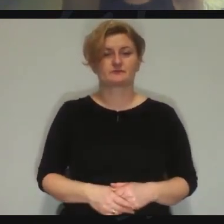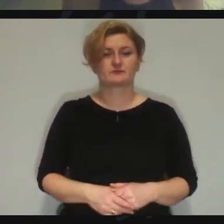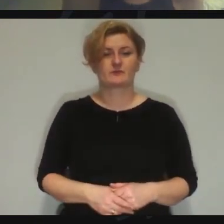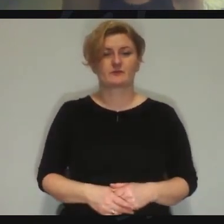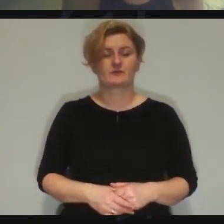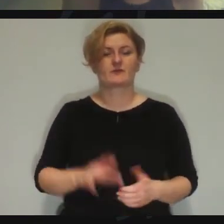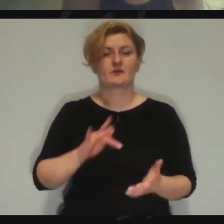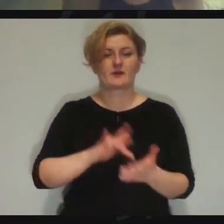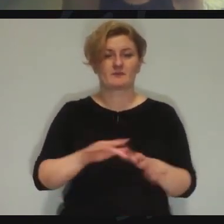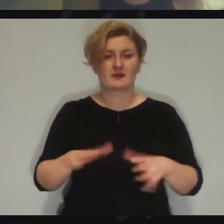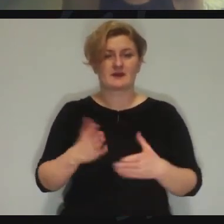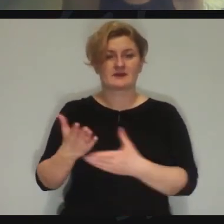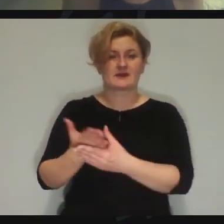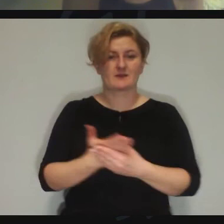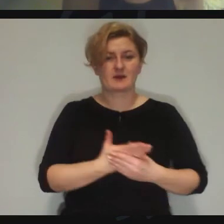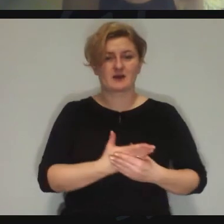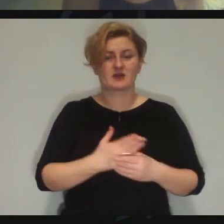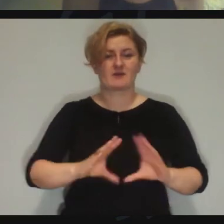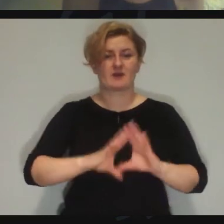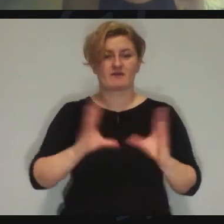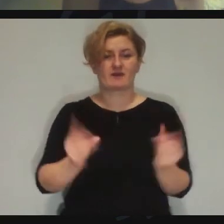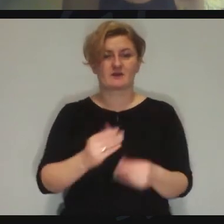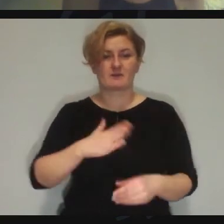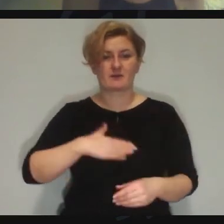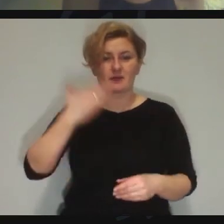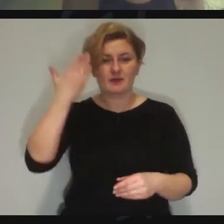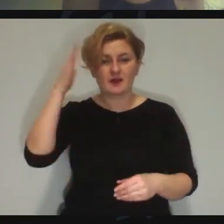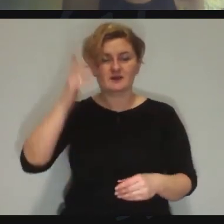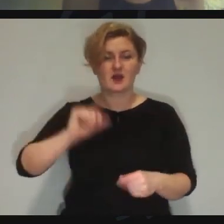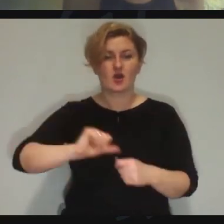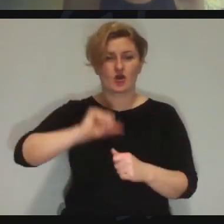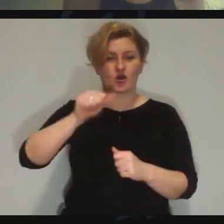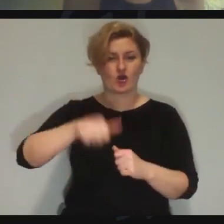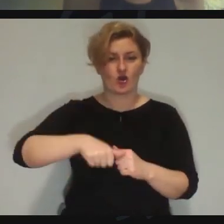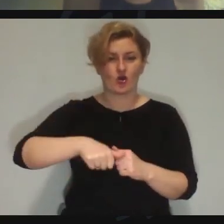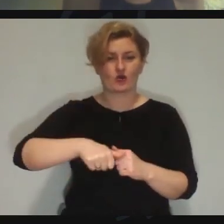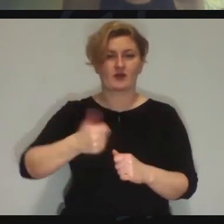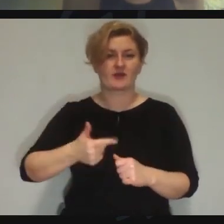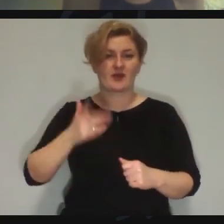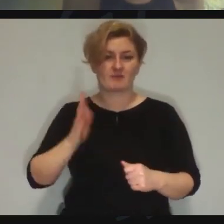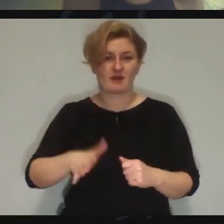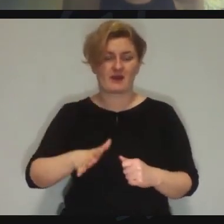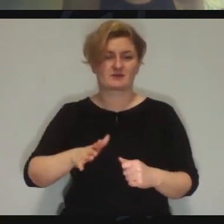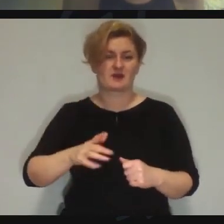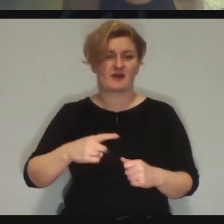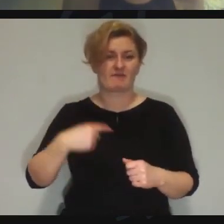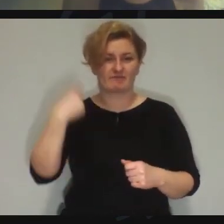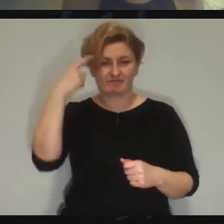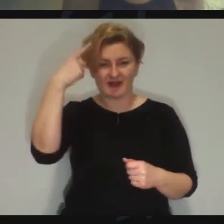Anna: Z tego miejsca zapraszamy wszystkich na Festiwal Młodzieży Bez Granic w czerwcu.